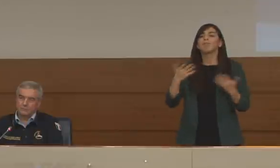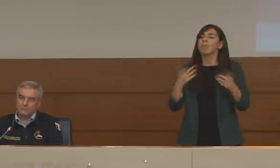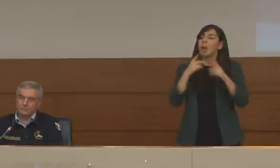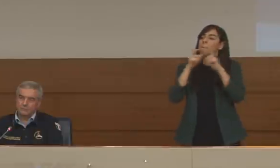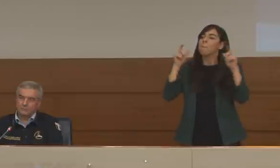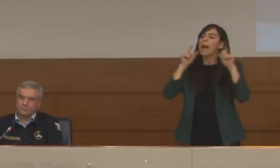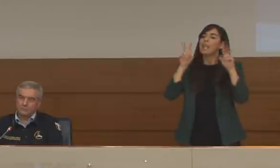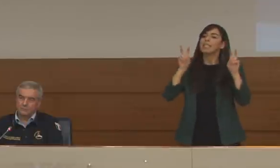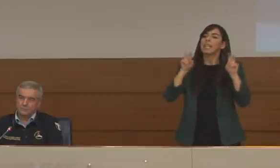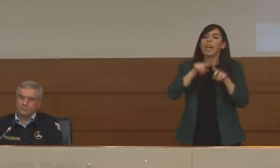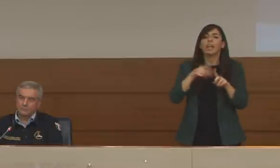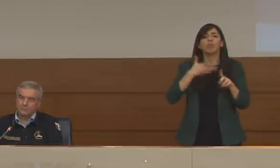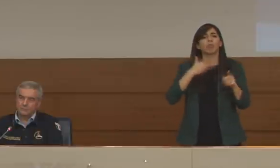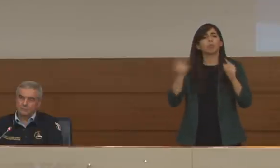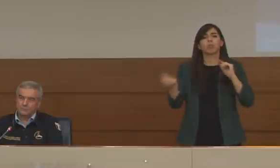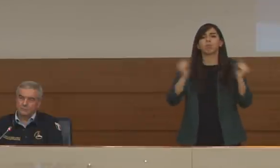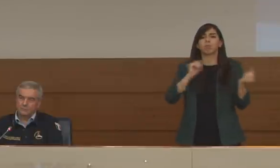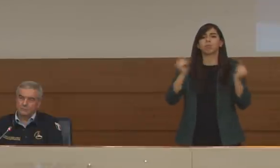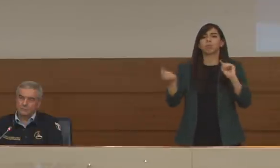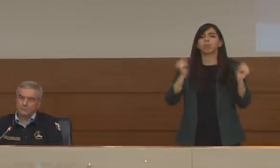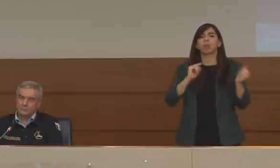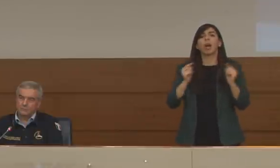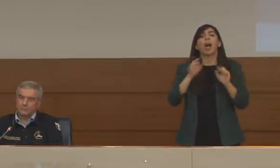Alcune Regioni, come la Lombardia e la Toscana hanno